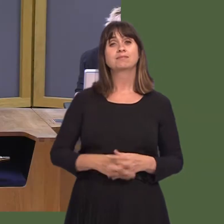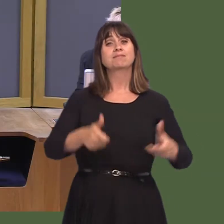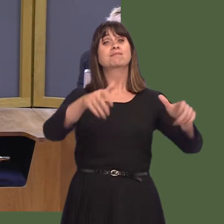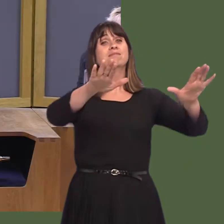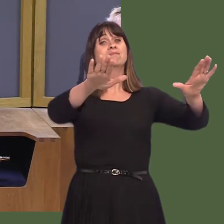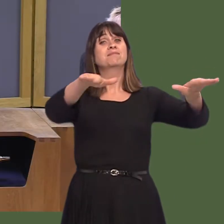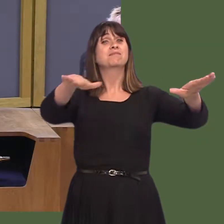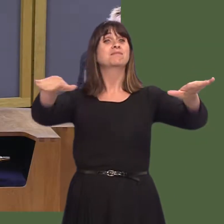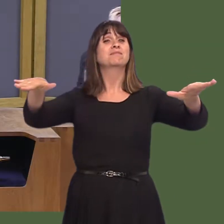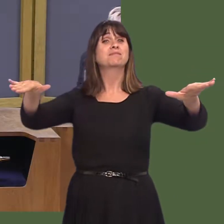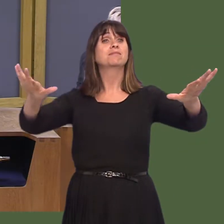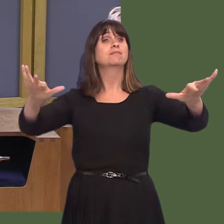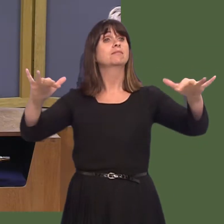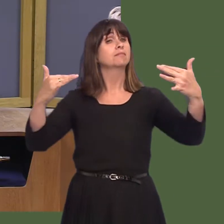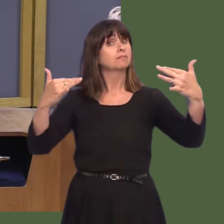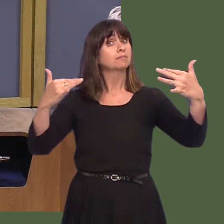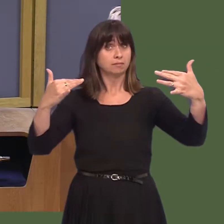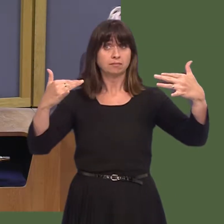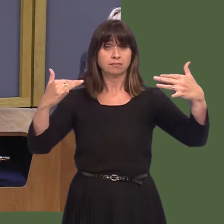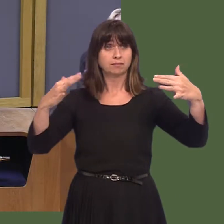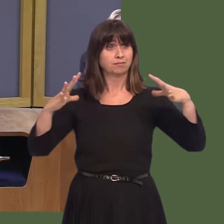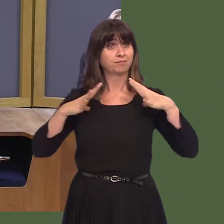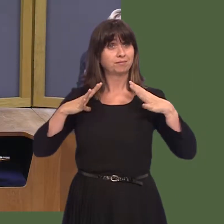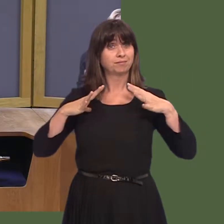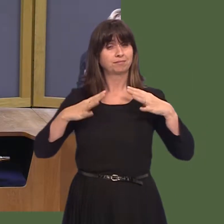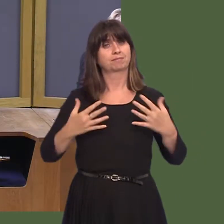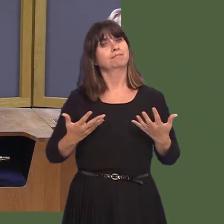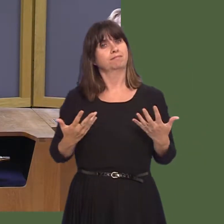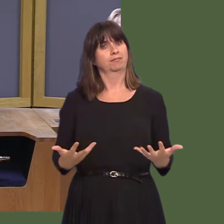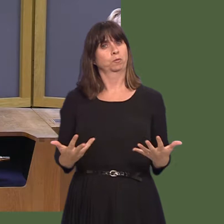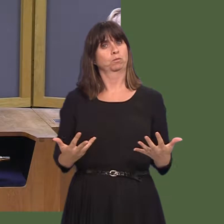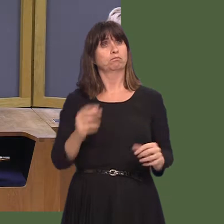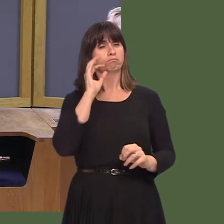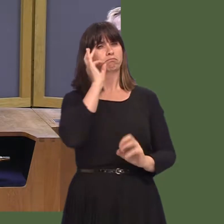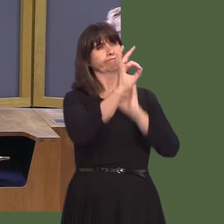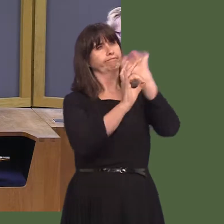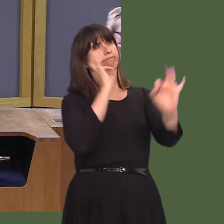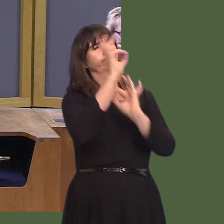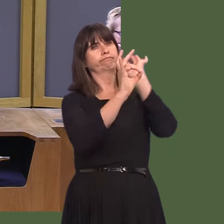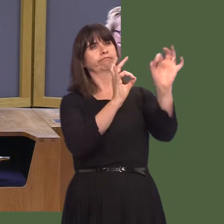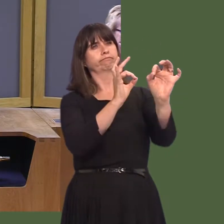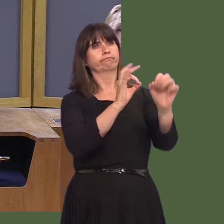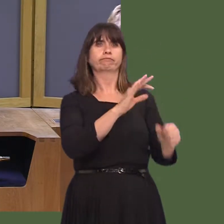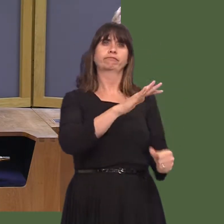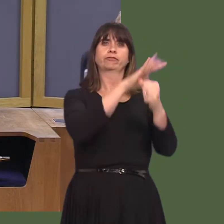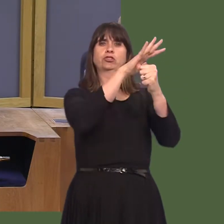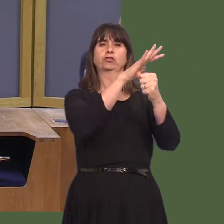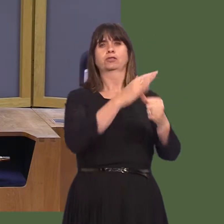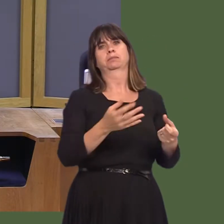FMQ_Verbatim Y Llywydd / The Llywydd: Yr eitem gyntaf ar ein hagenda ni yw'r cwestiynau i'r Prif Weinidog, ac mae'r cwestiwn cyntaf gan Llyr Gruffydd.